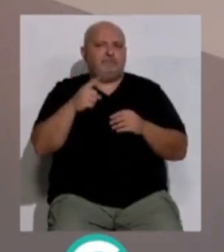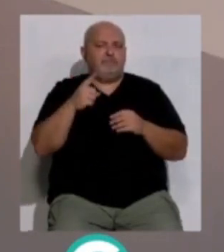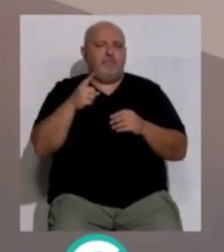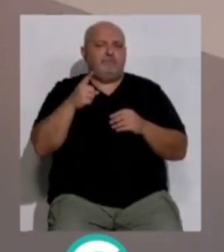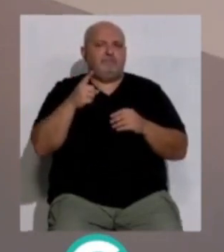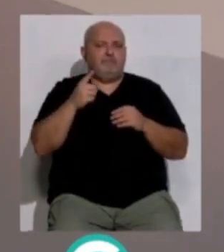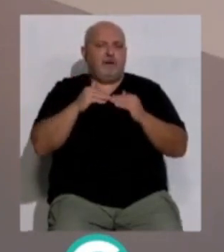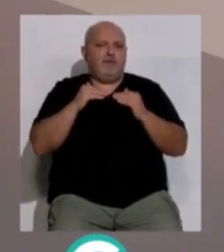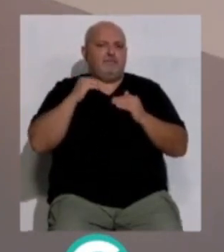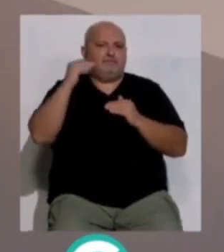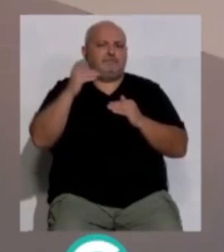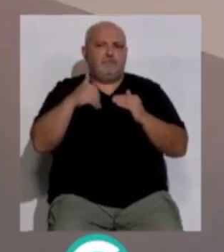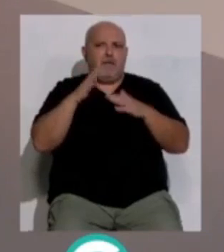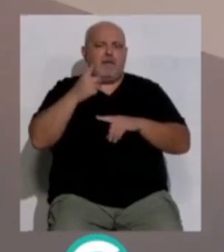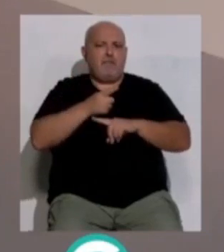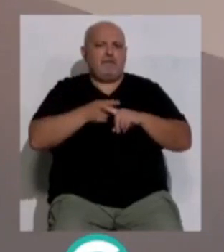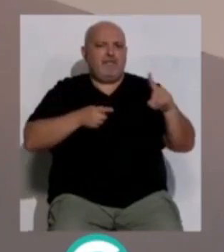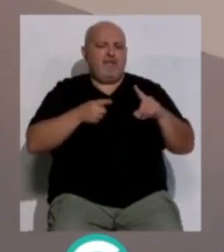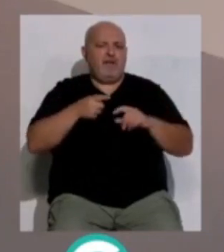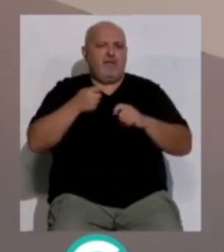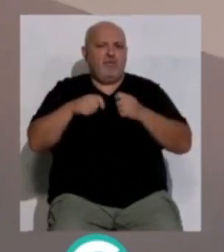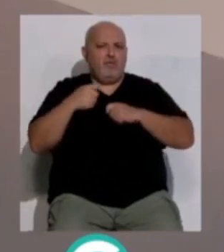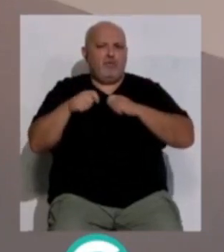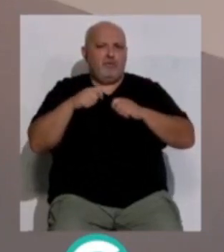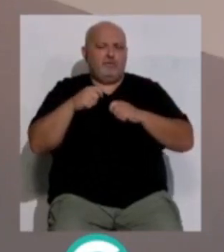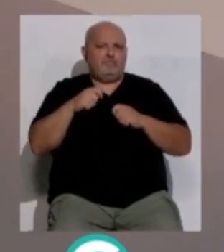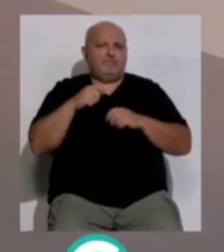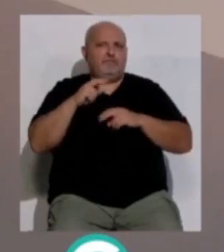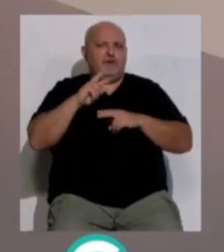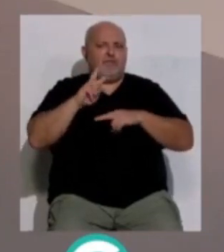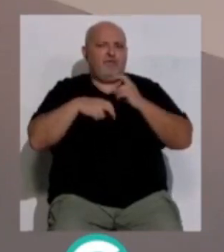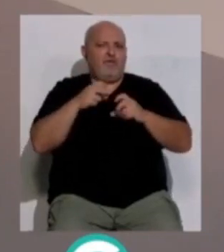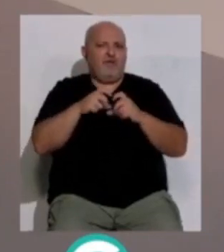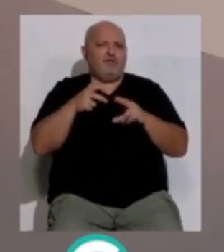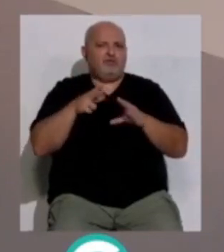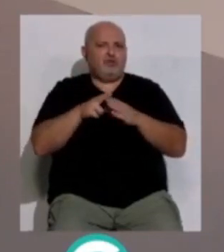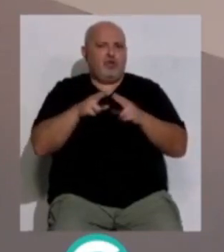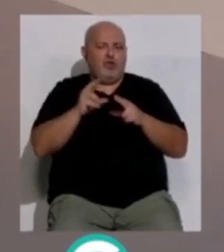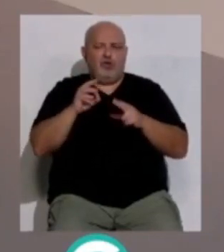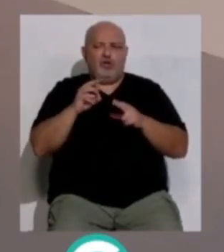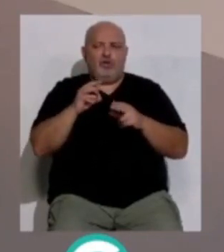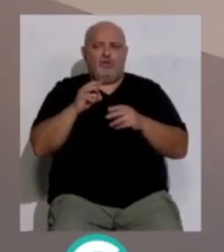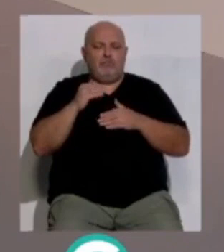se ha sobrepasado ya más de la mitad de la renovación de los abonos que marchanga